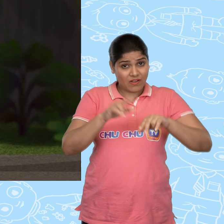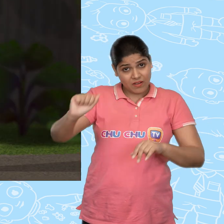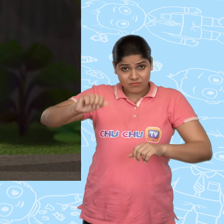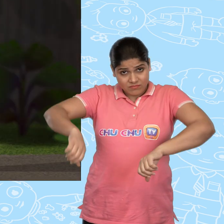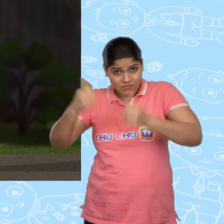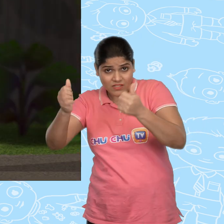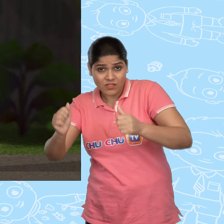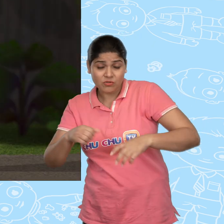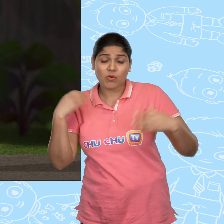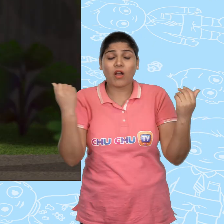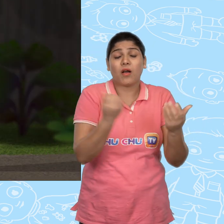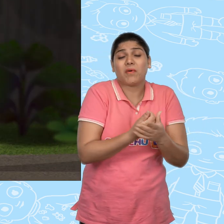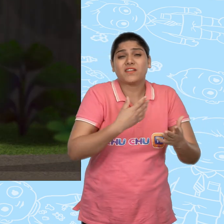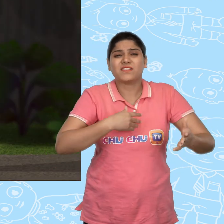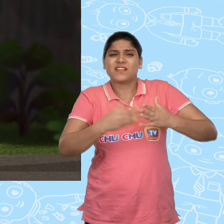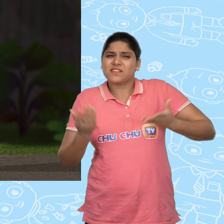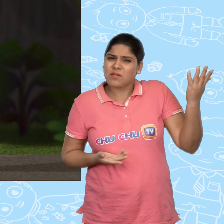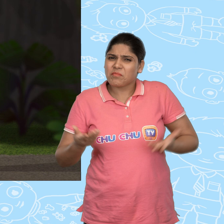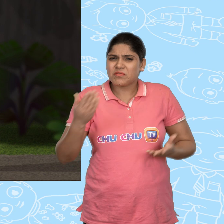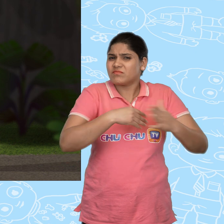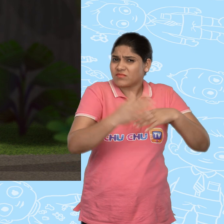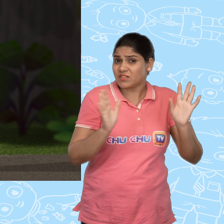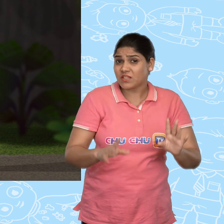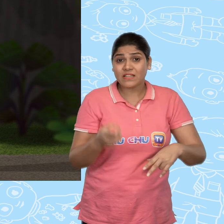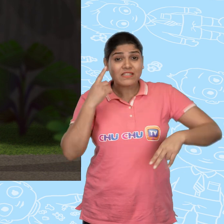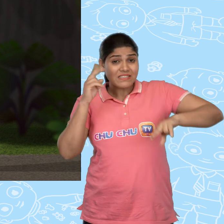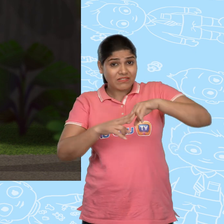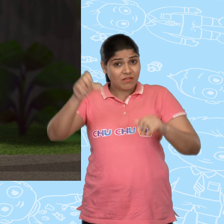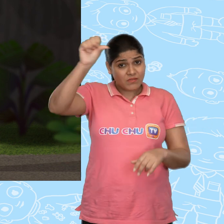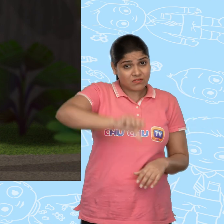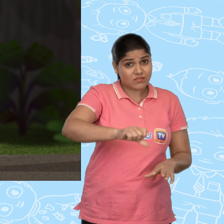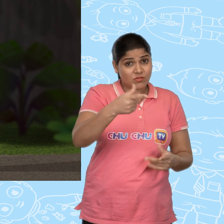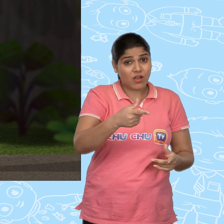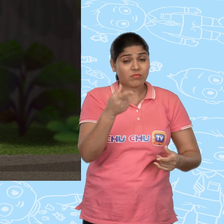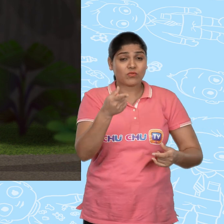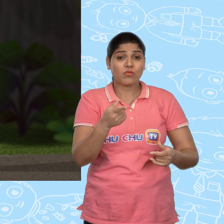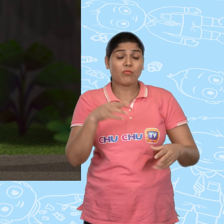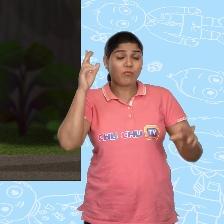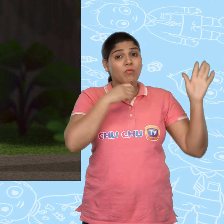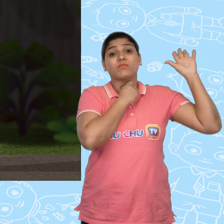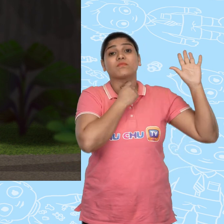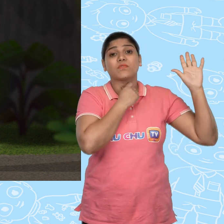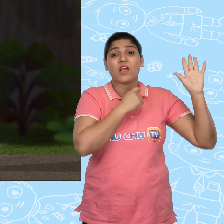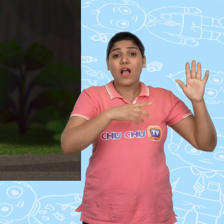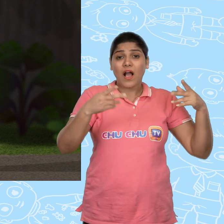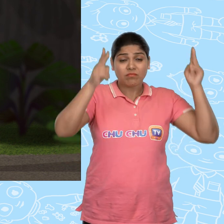अगर आप जीते तो आप हमारे साथ कैसा भी व्यवहार कर सकते हैं लेकिन अगर आप हारते हैं तो आपको वादा करना होगा